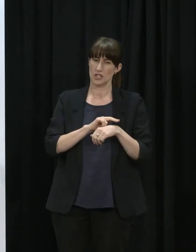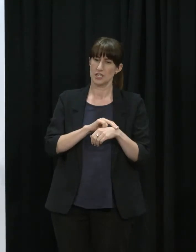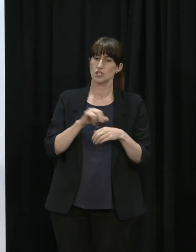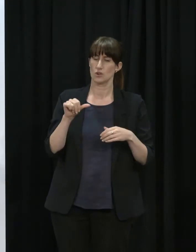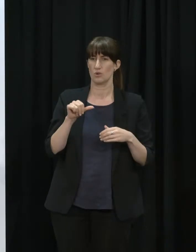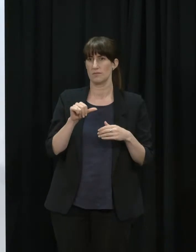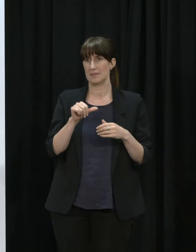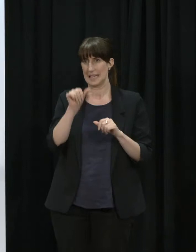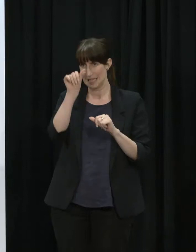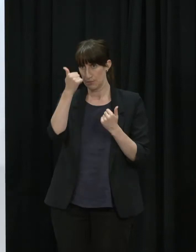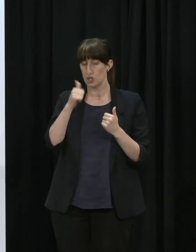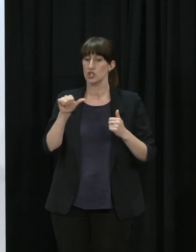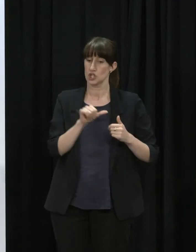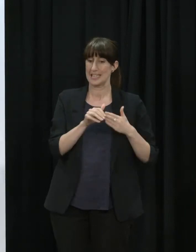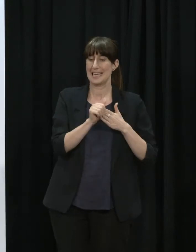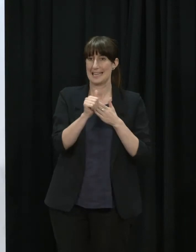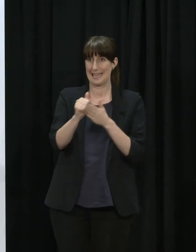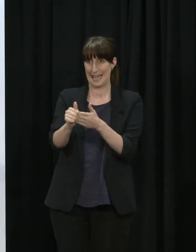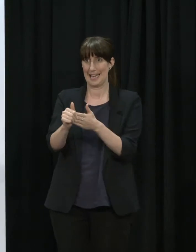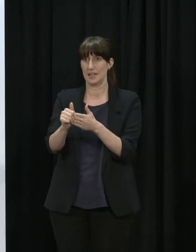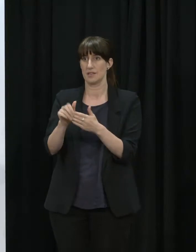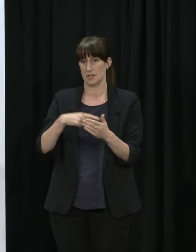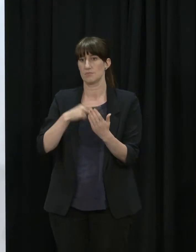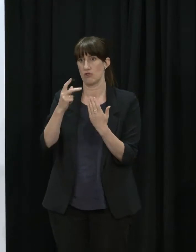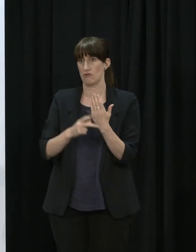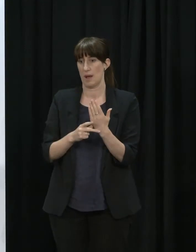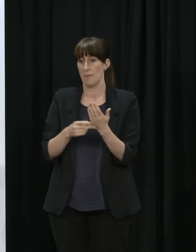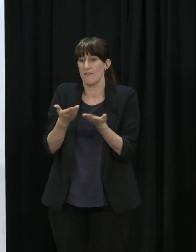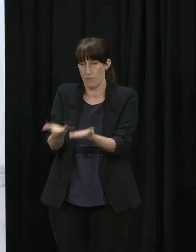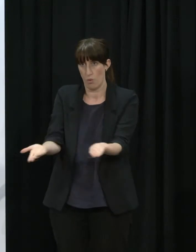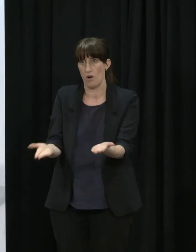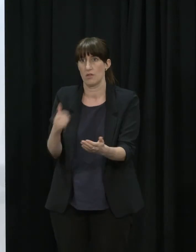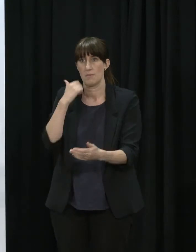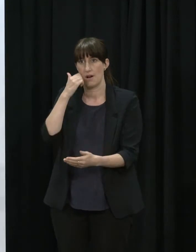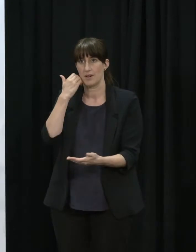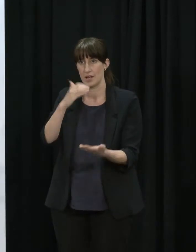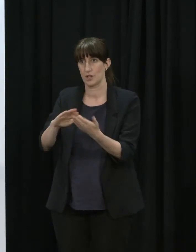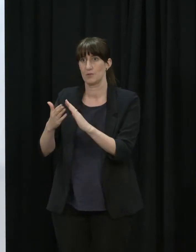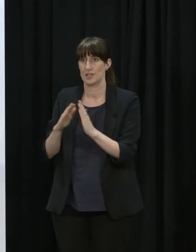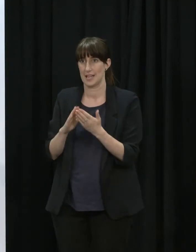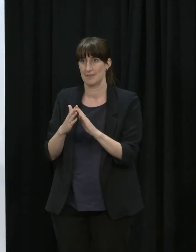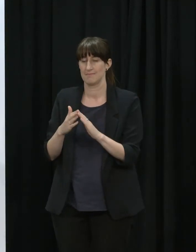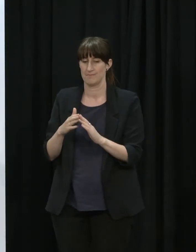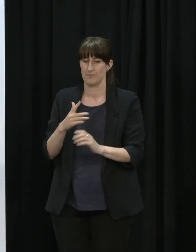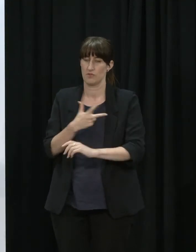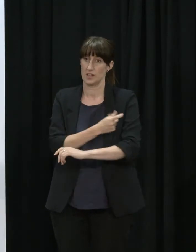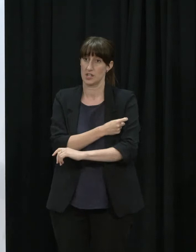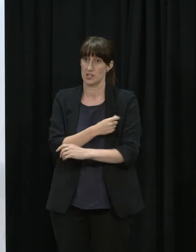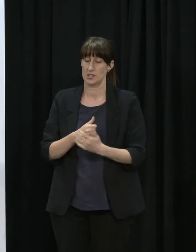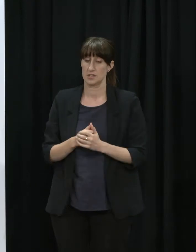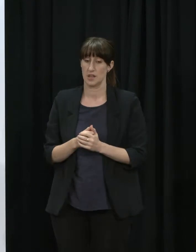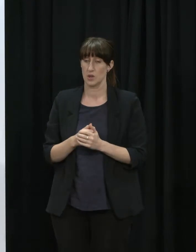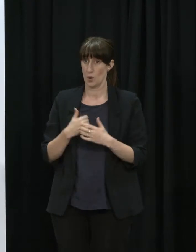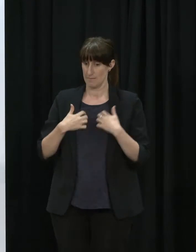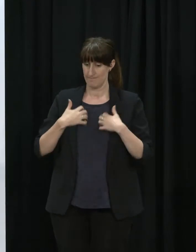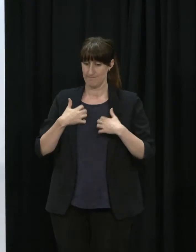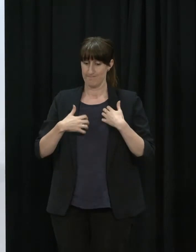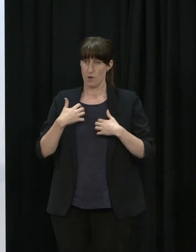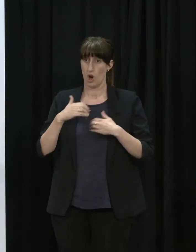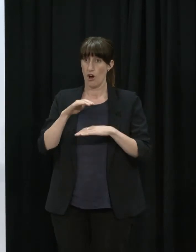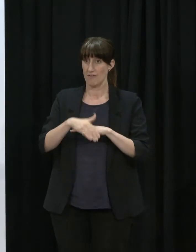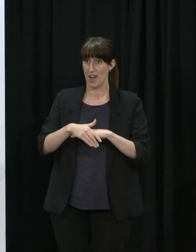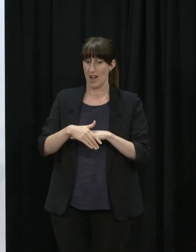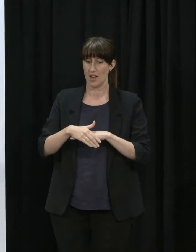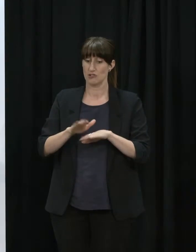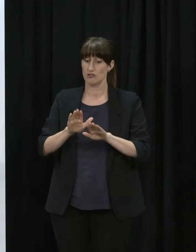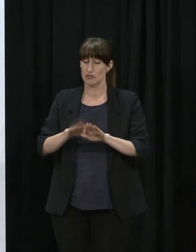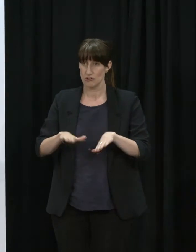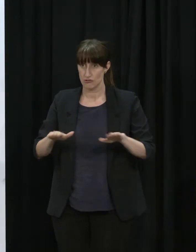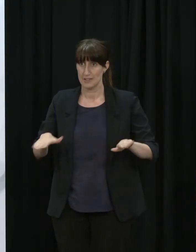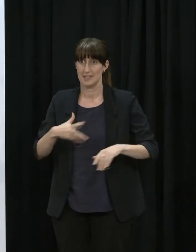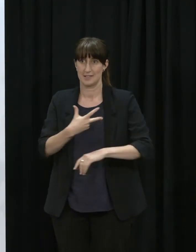Mahdi -- Maori pediatric ko